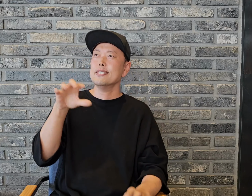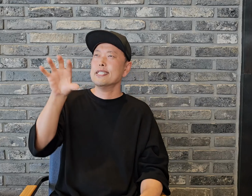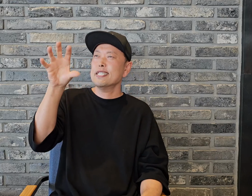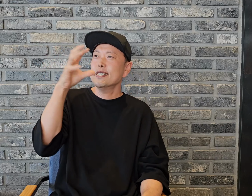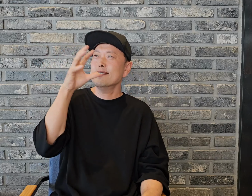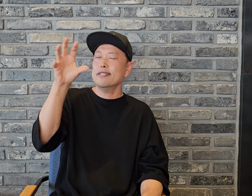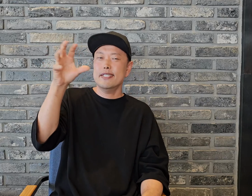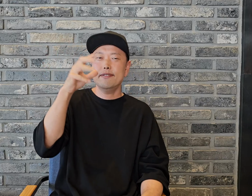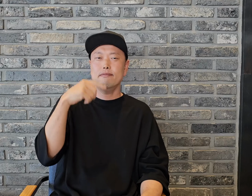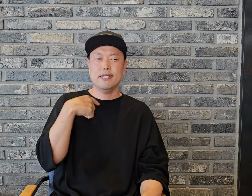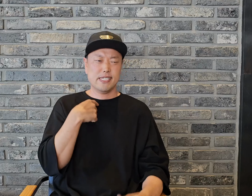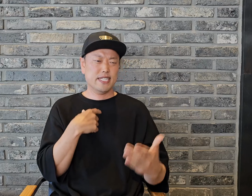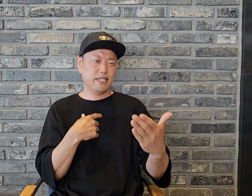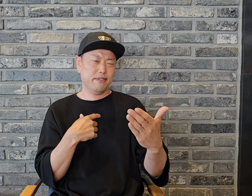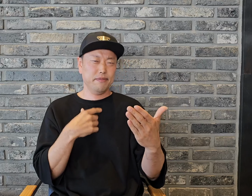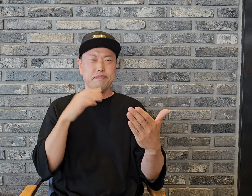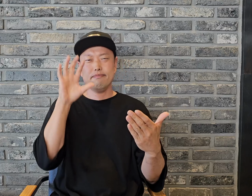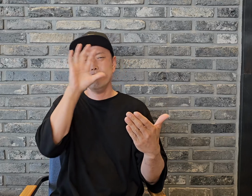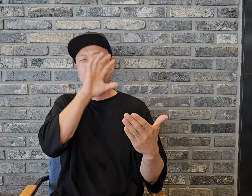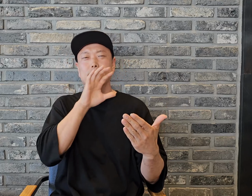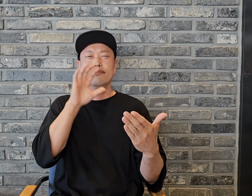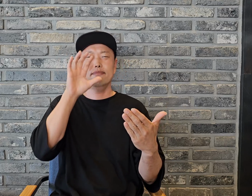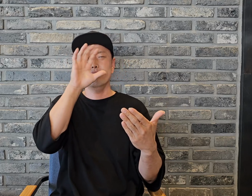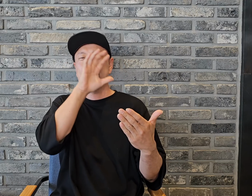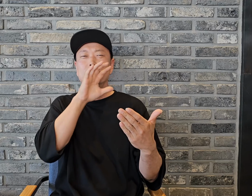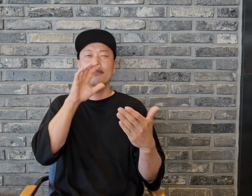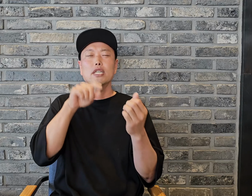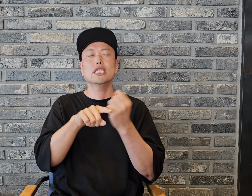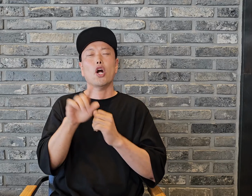Intento reproducirlo exactamente como es.